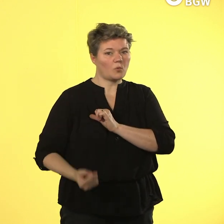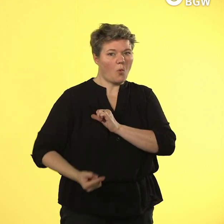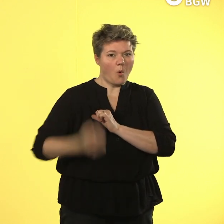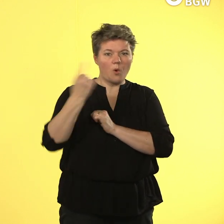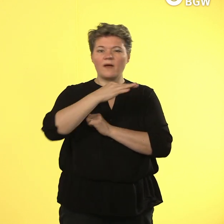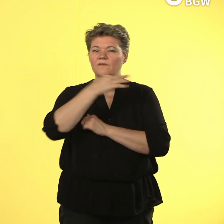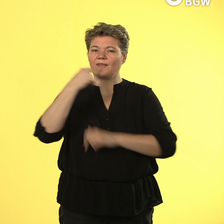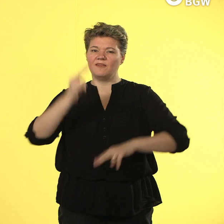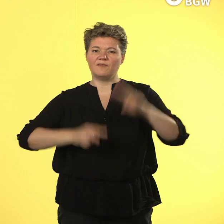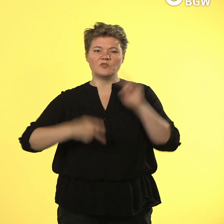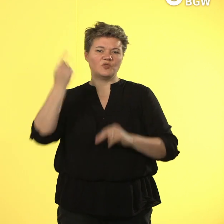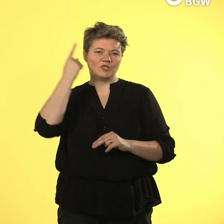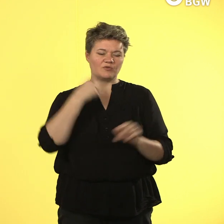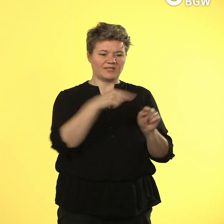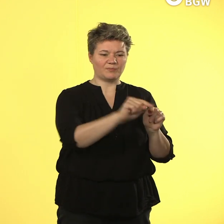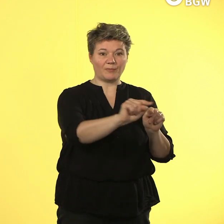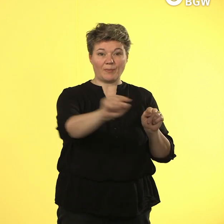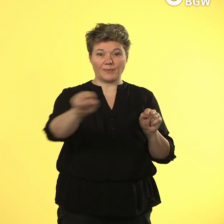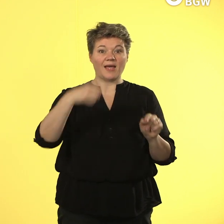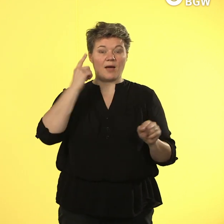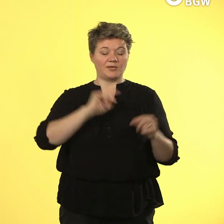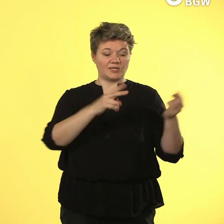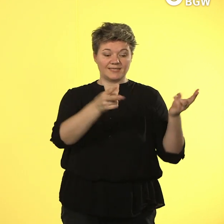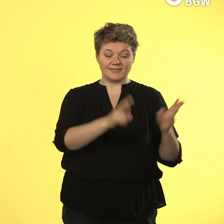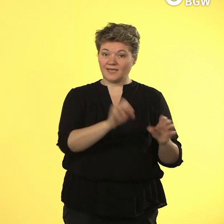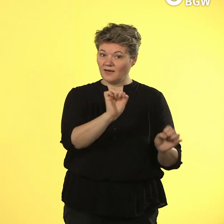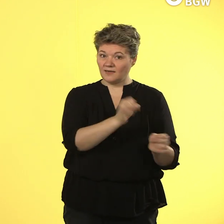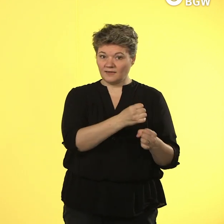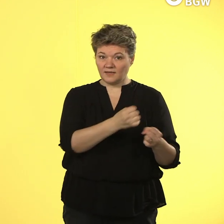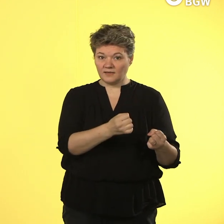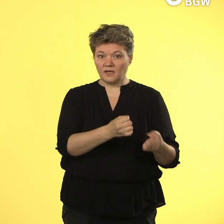dann kann eine Bildungsanstalt oder eine Informationsveranstaltung zum Bundesteilhabegesetz nicht gelingen.